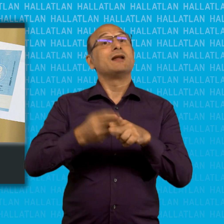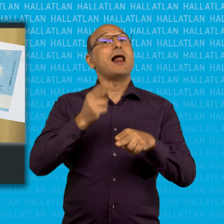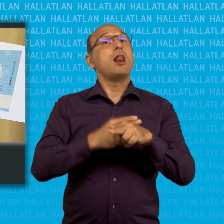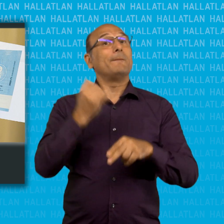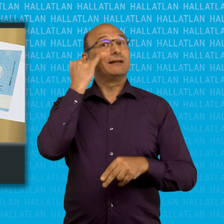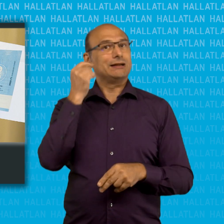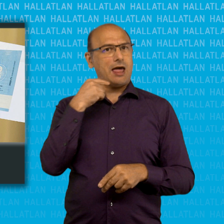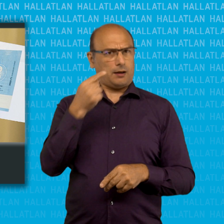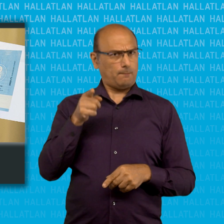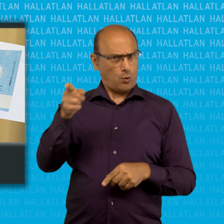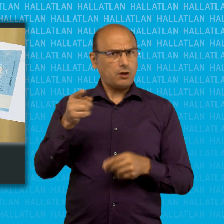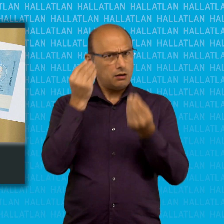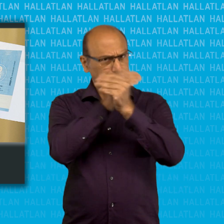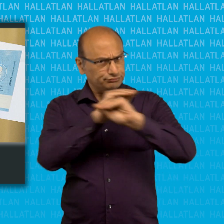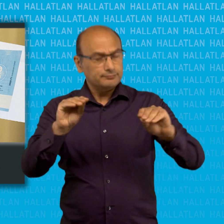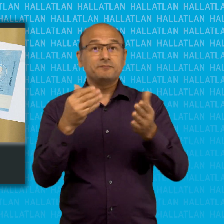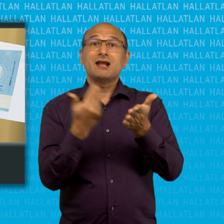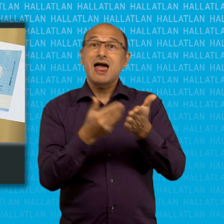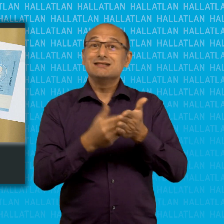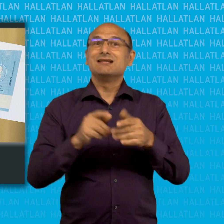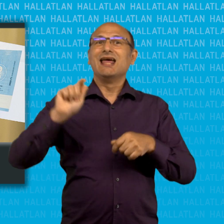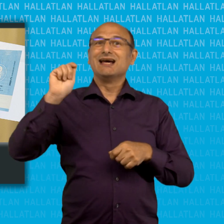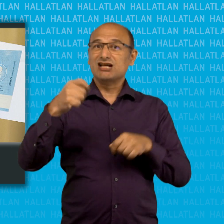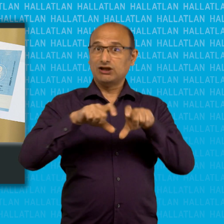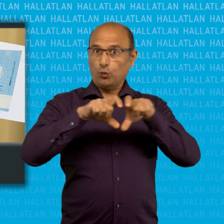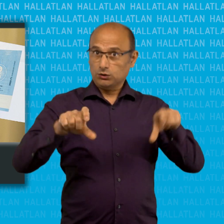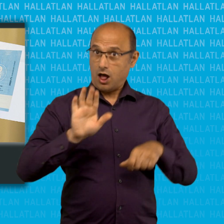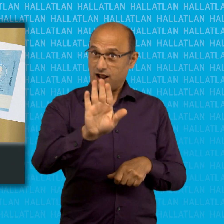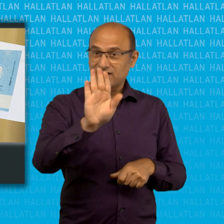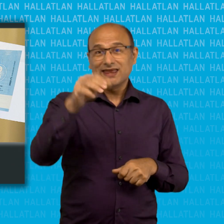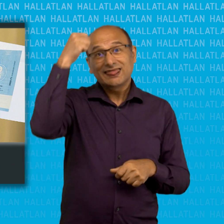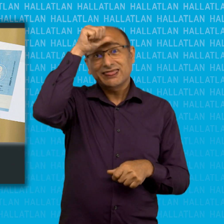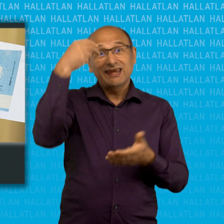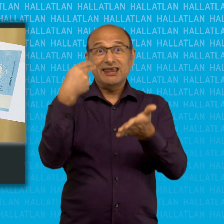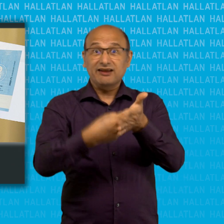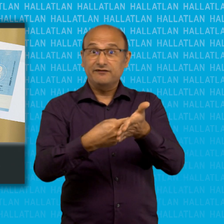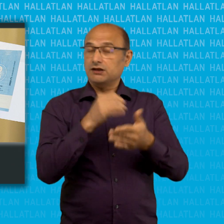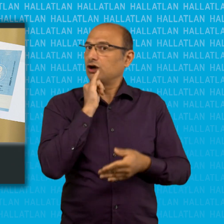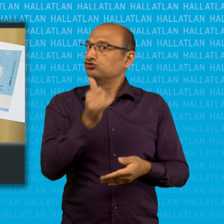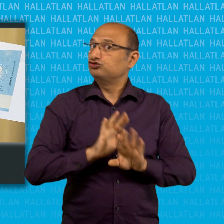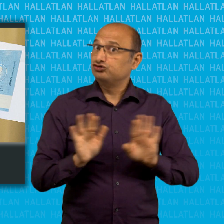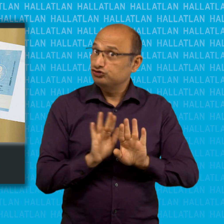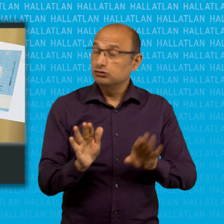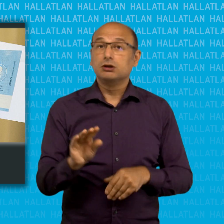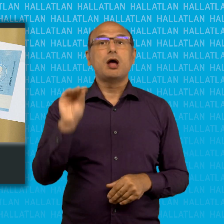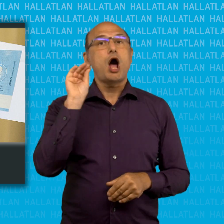Az államtitkár felhívta a figyelmet arra, hogy a rezsiutalvány nem névre szóló,